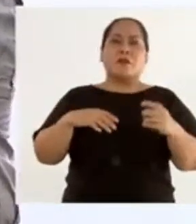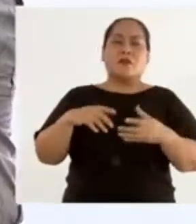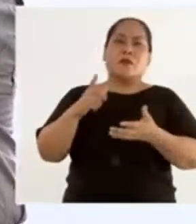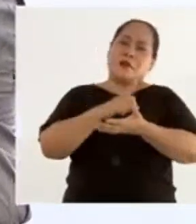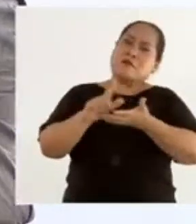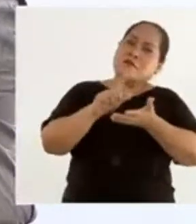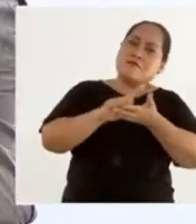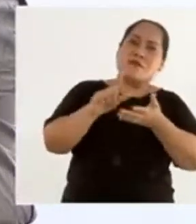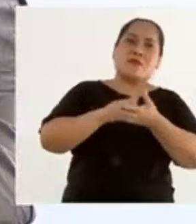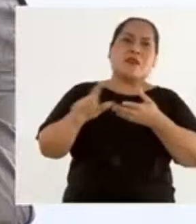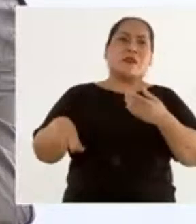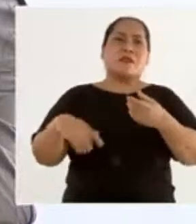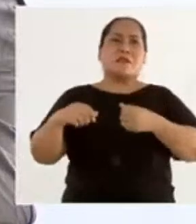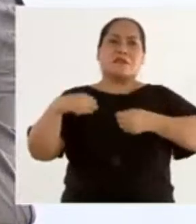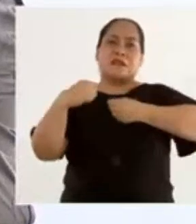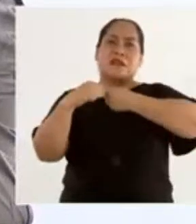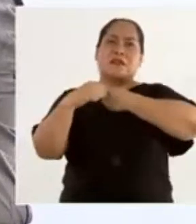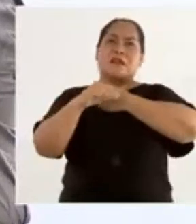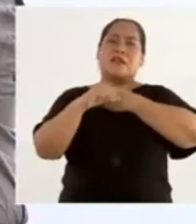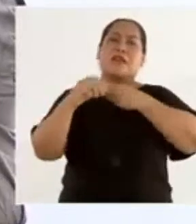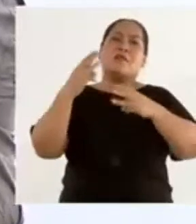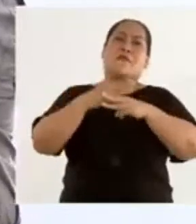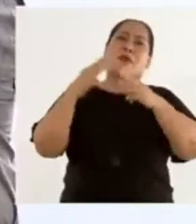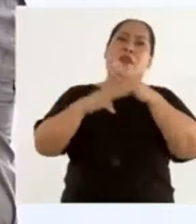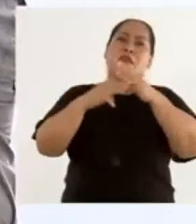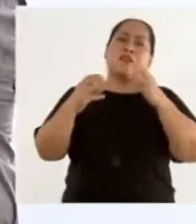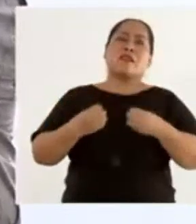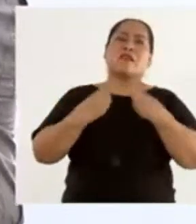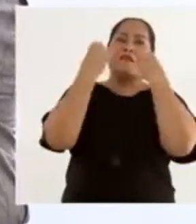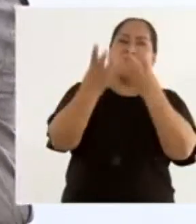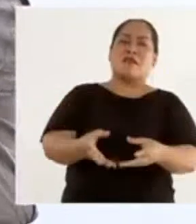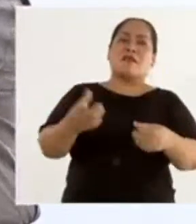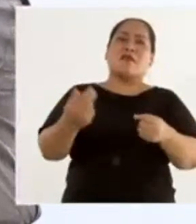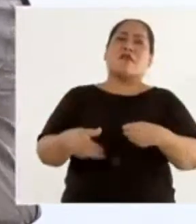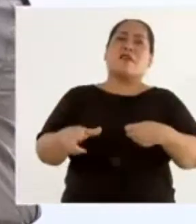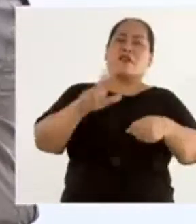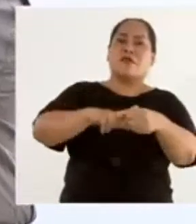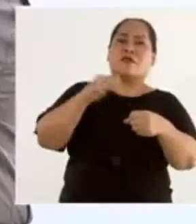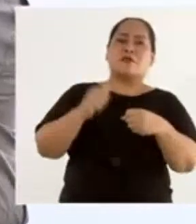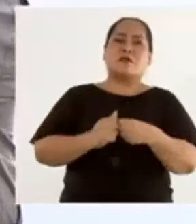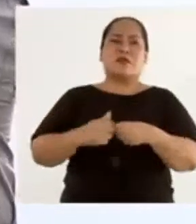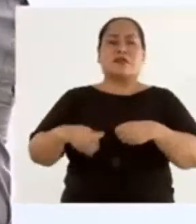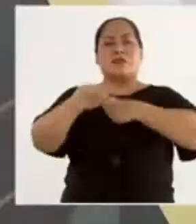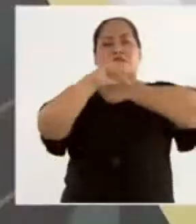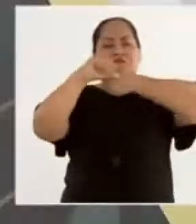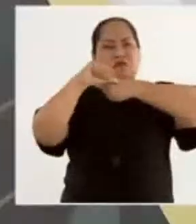de personal para todos los hospitales y todos los quirófanos de esta gran entidad.